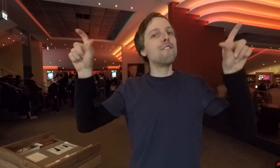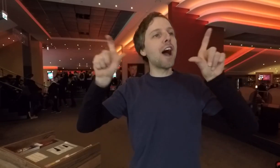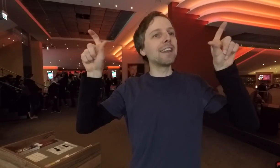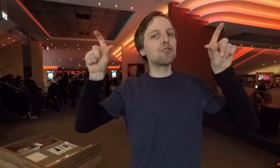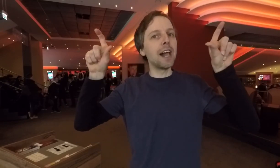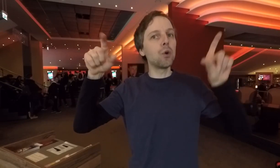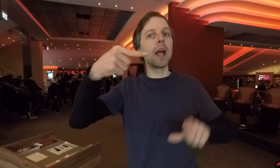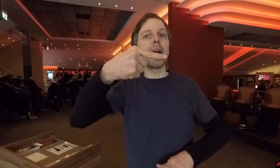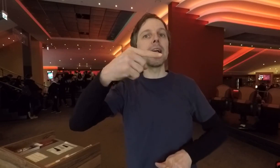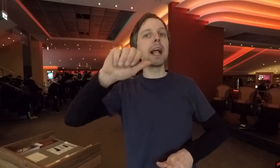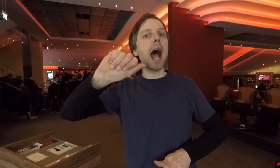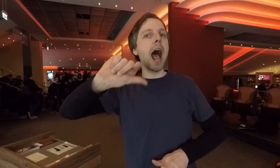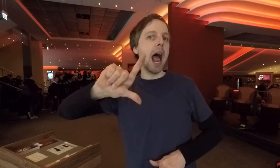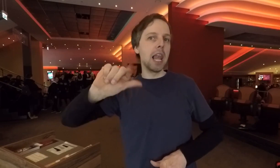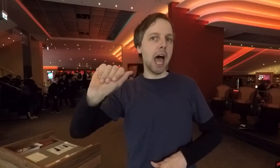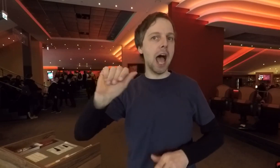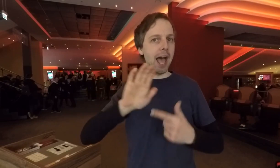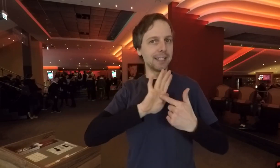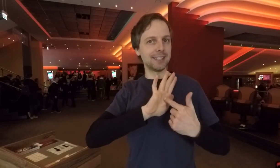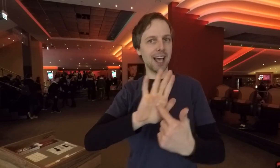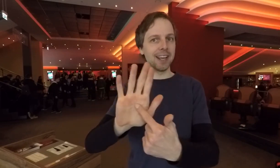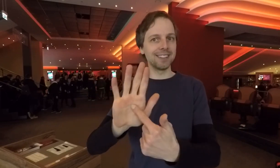um sie auf der heutigen Gala-Veranstaltung zu zeigen.